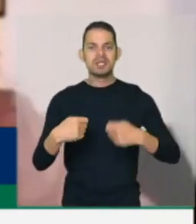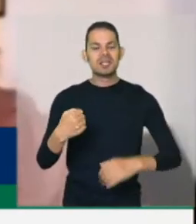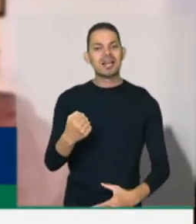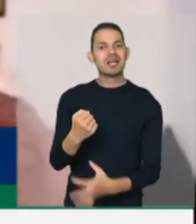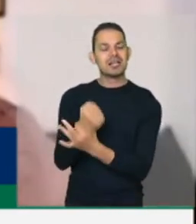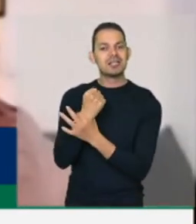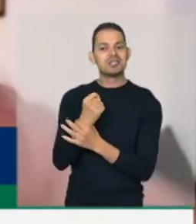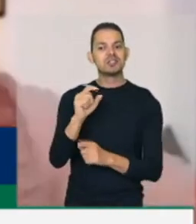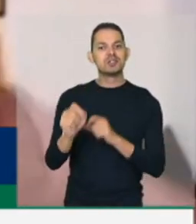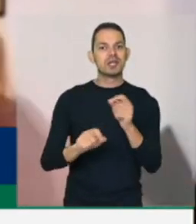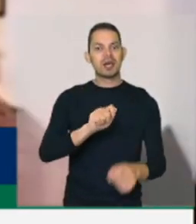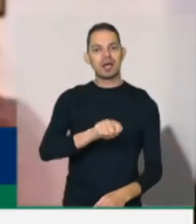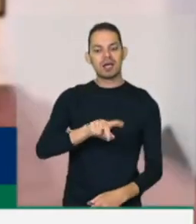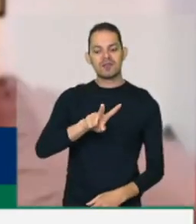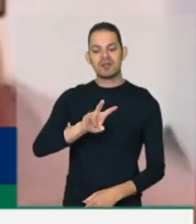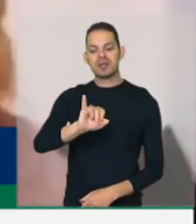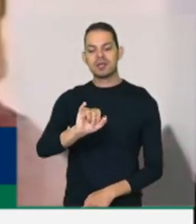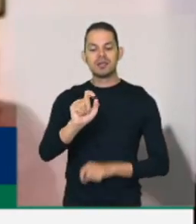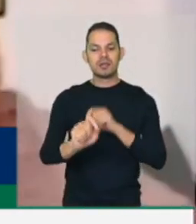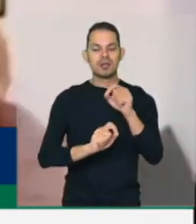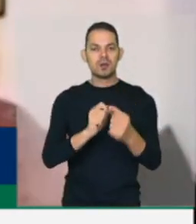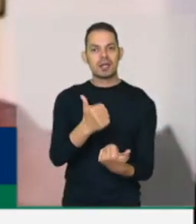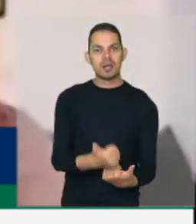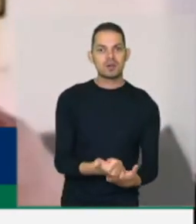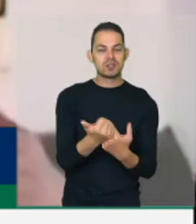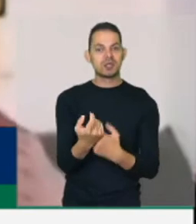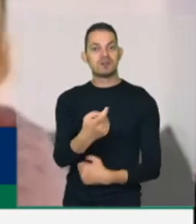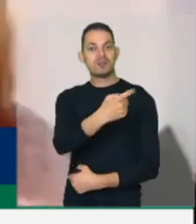GARANTIR O QUE SE CHAMAM AVI, AUXÍLIO VACINA E ISOLAMENTO. ESSE É O PEDIDO DA FRENTE